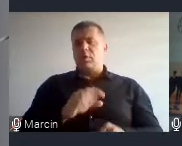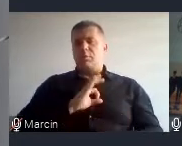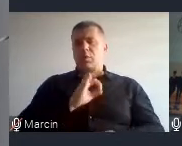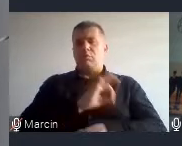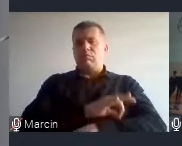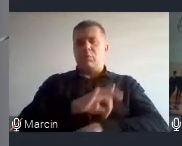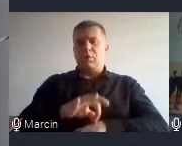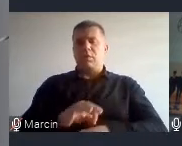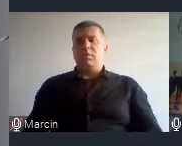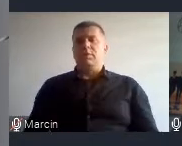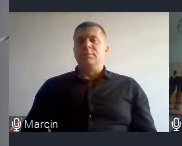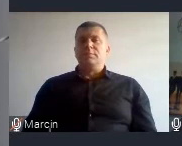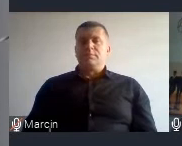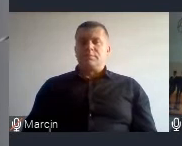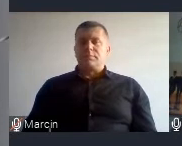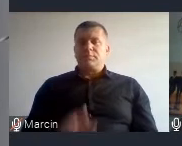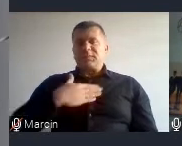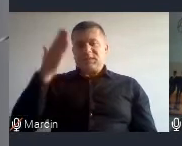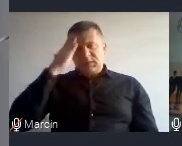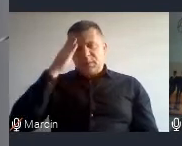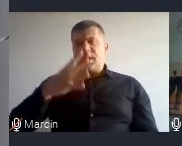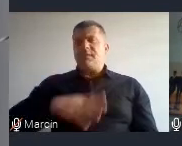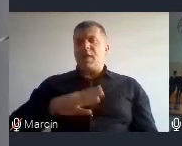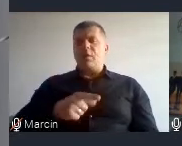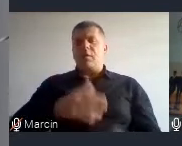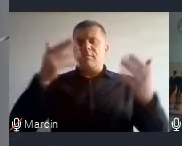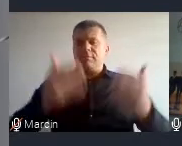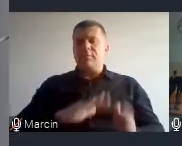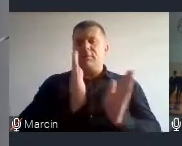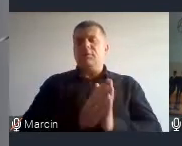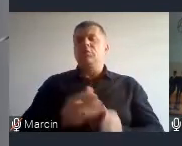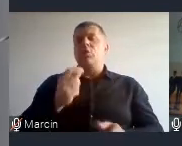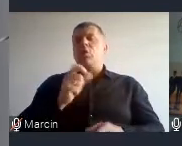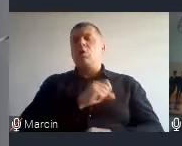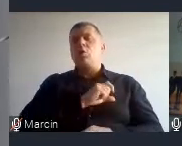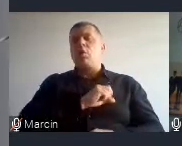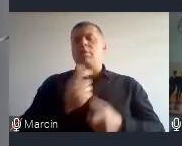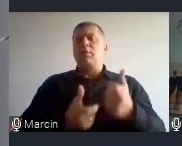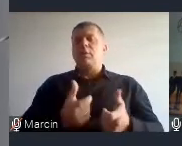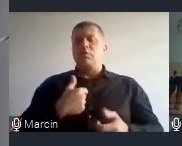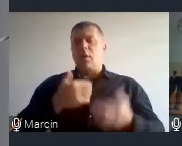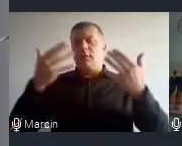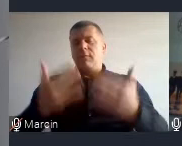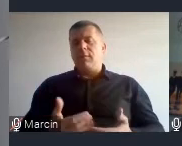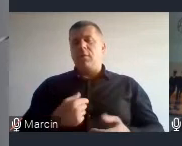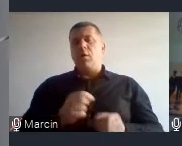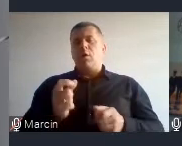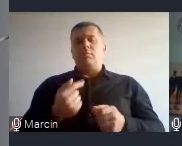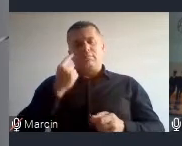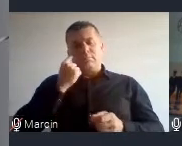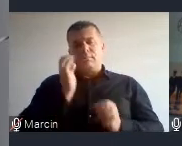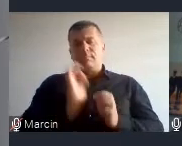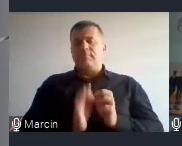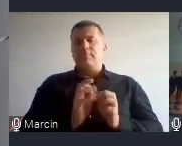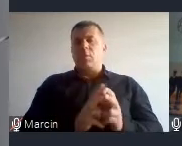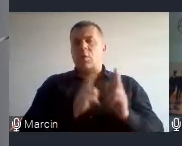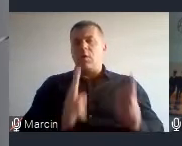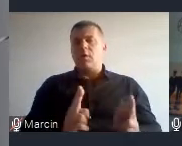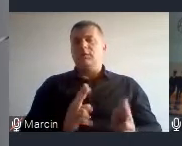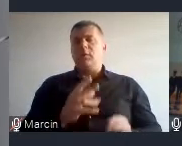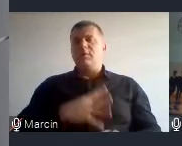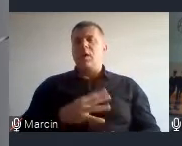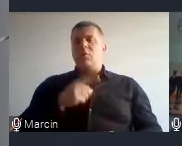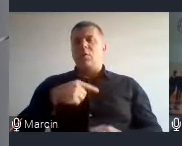które będą realizowane w pierwszym i trzecim roku tego mojego projektu i znam wartość tych robót z wniosku o dofinansowanie